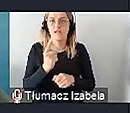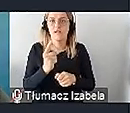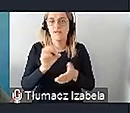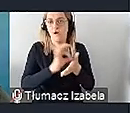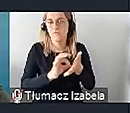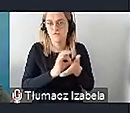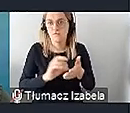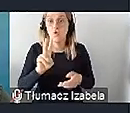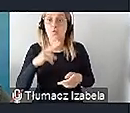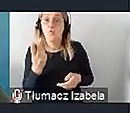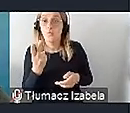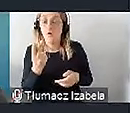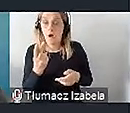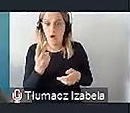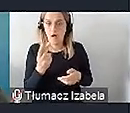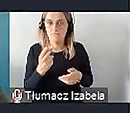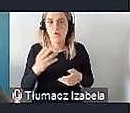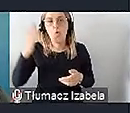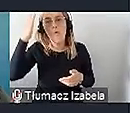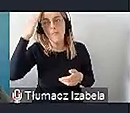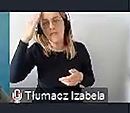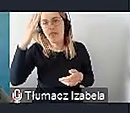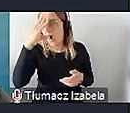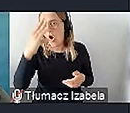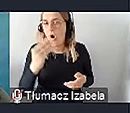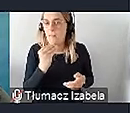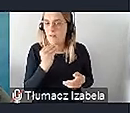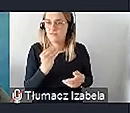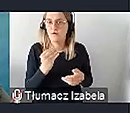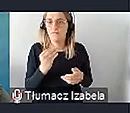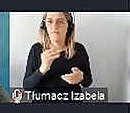W drugiej kolejności dopiero jest to umiejętność obrazowania swoich myśli.